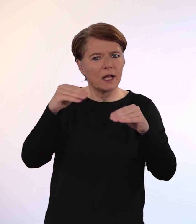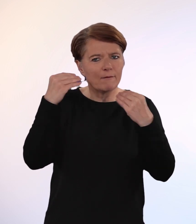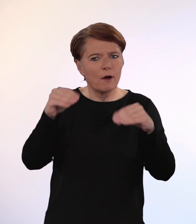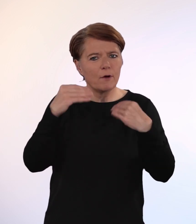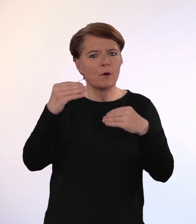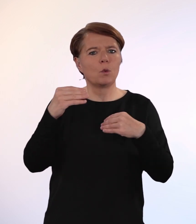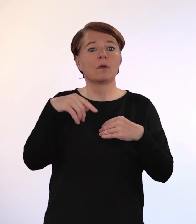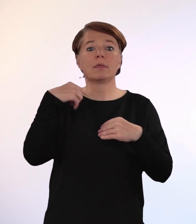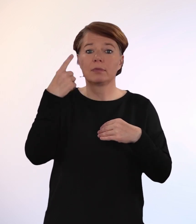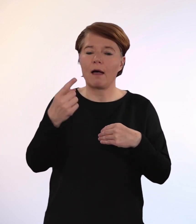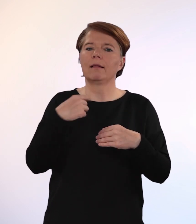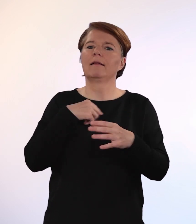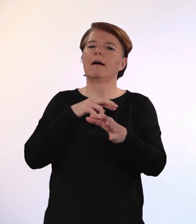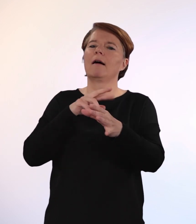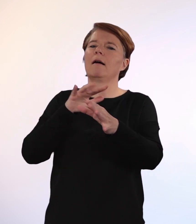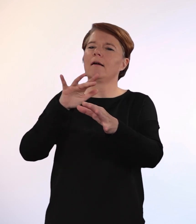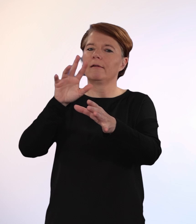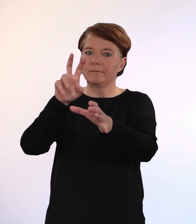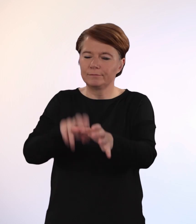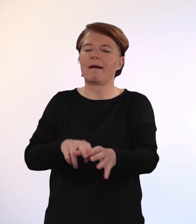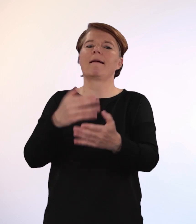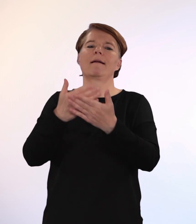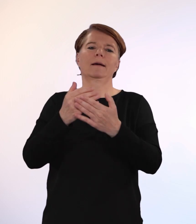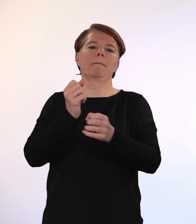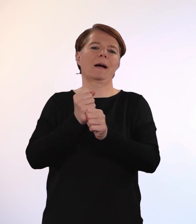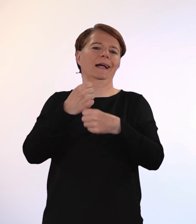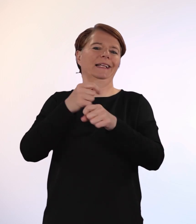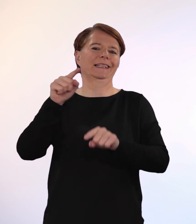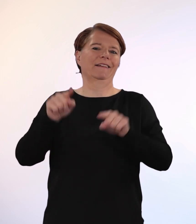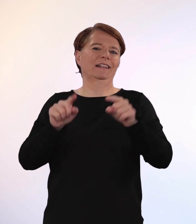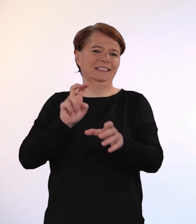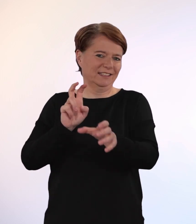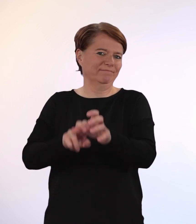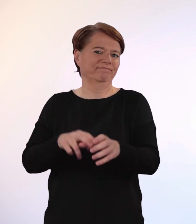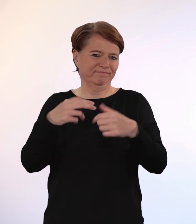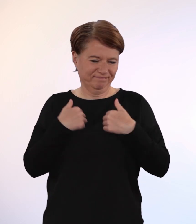und mir ist so der Einstieg gelungen in Making a Difference.